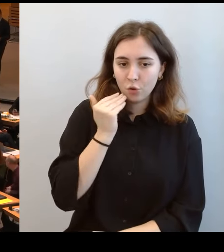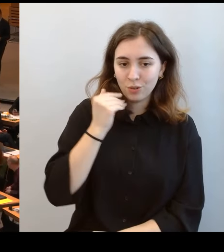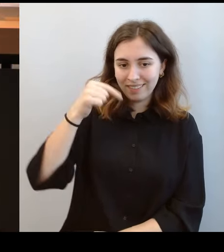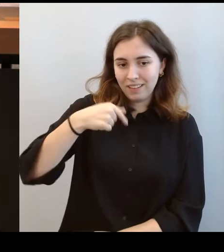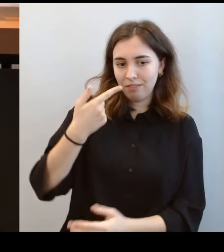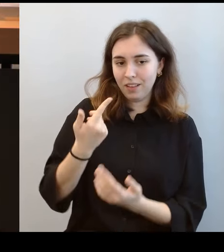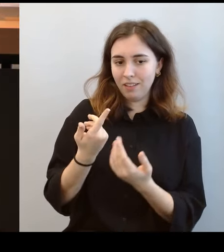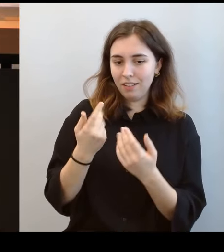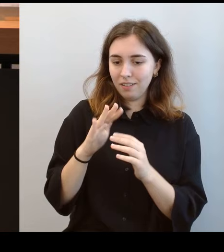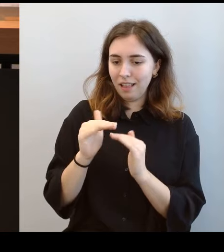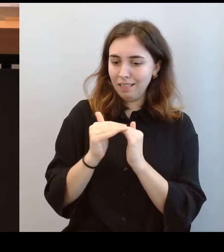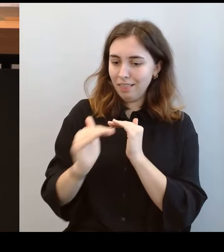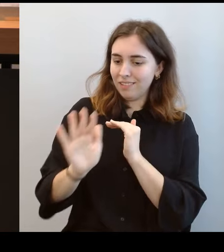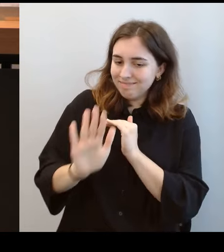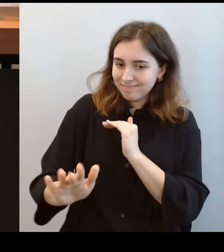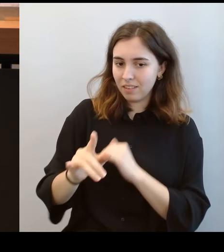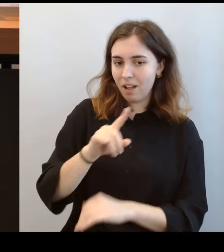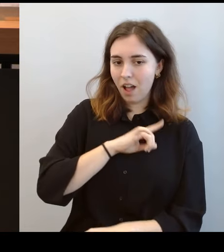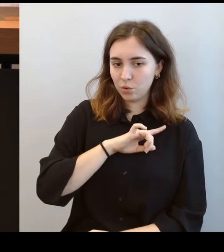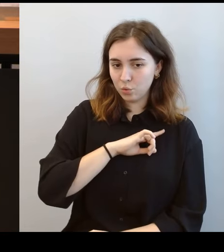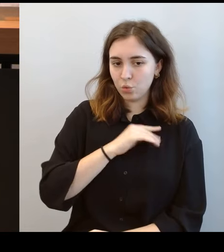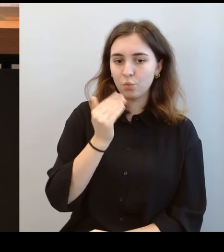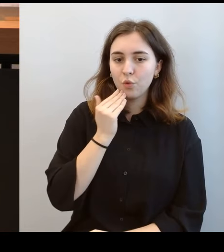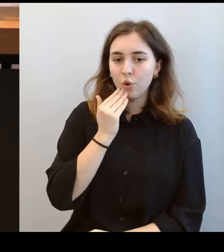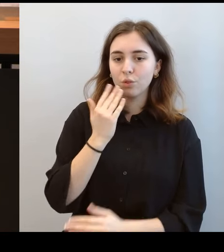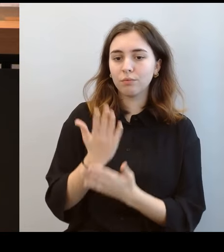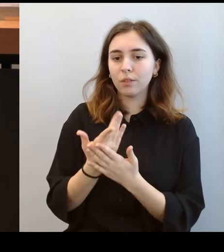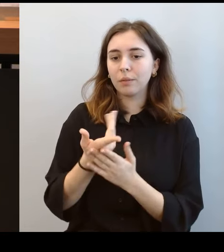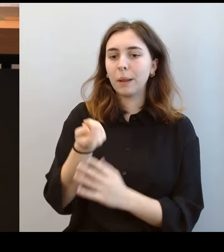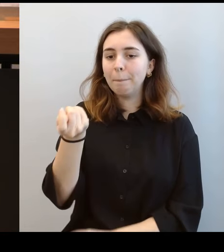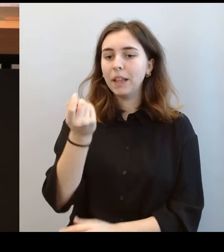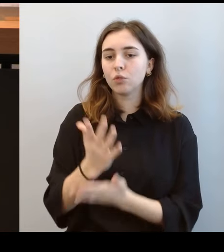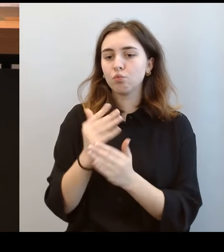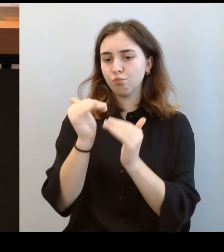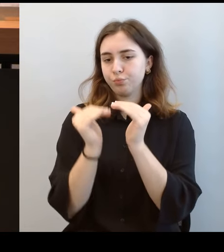vergleichsweise günstigeren Mieten bei den neuen Vermietungen vorenthalten.